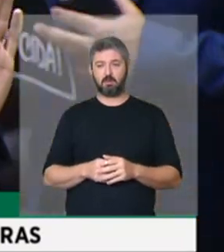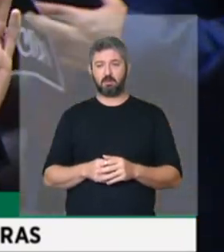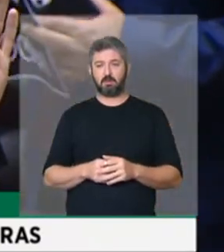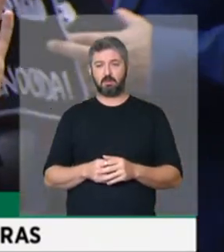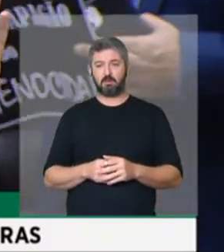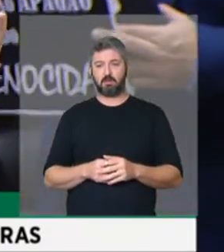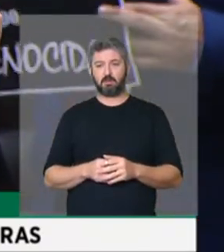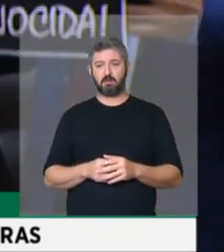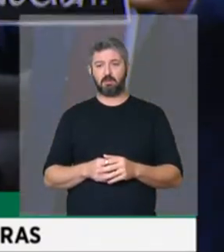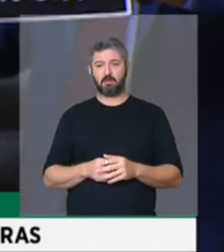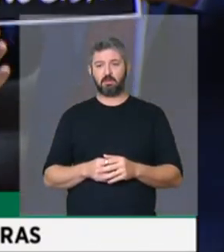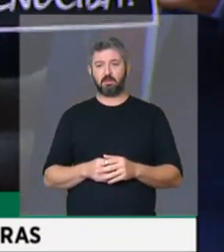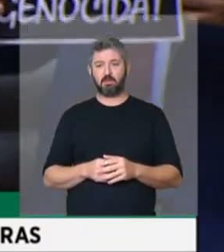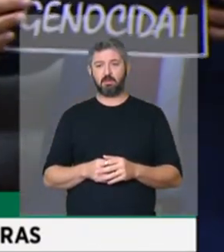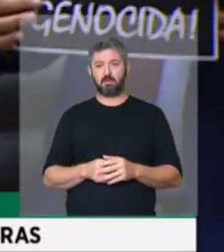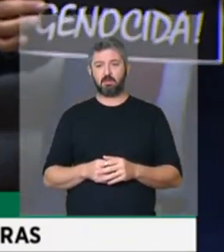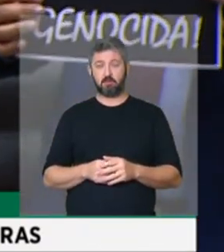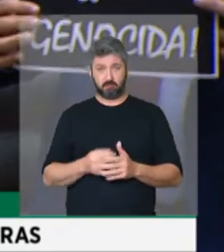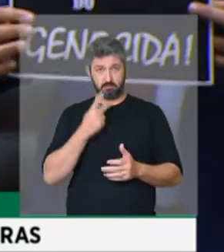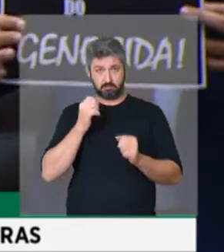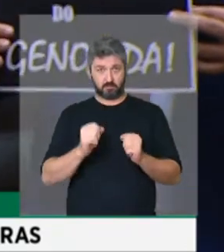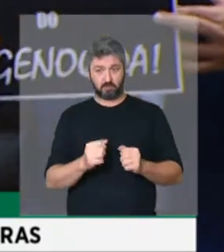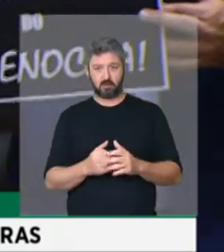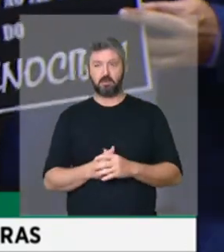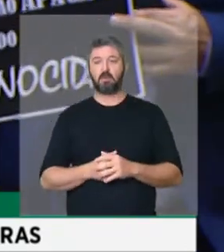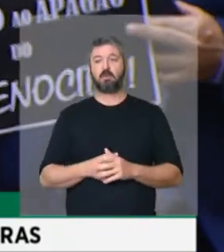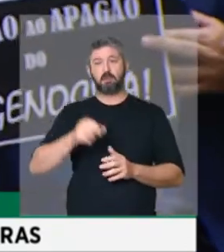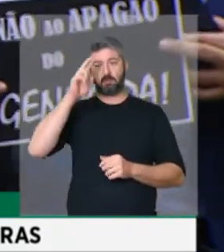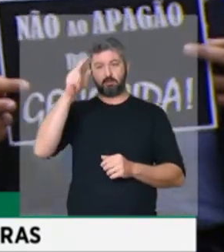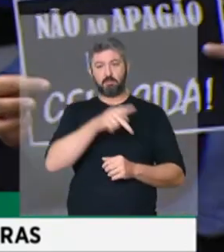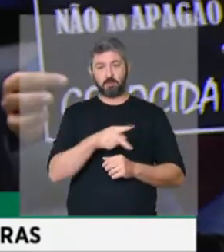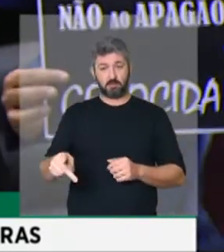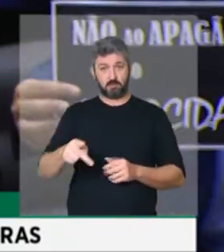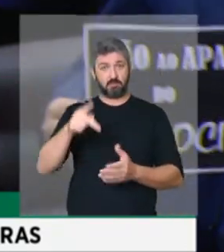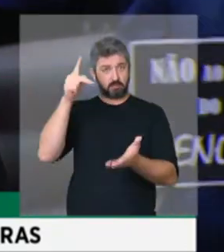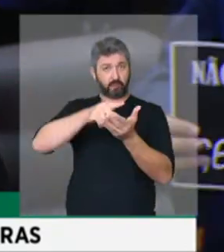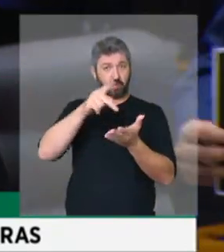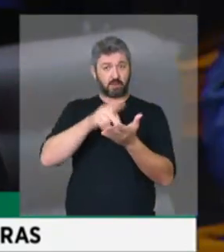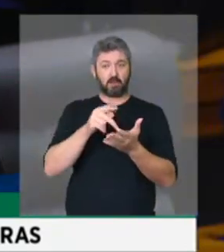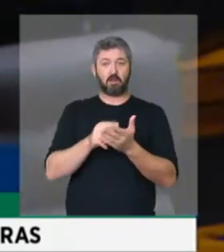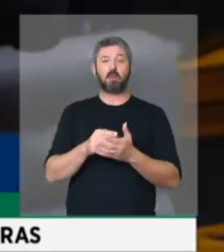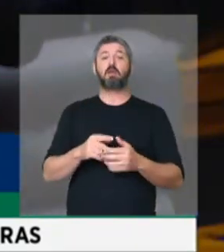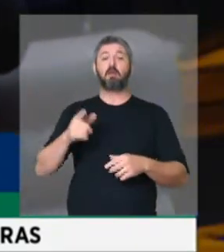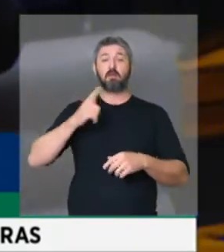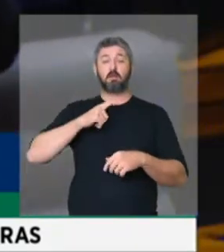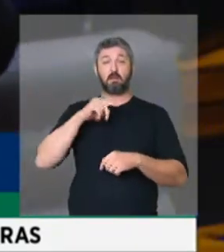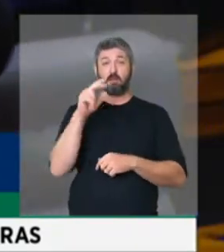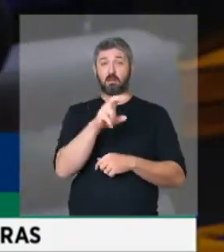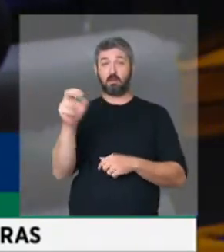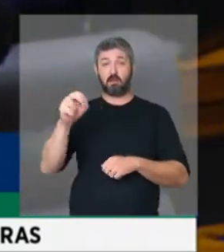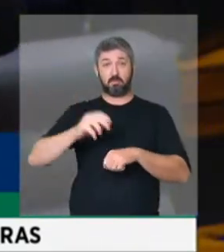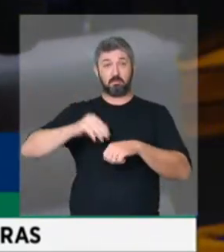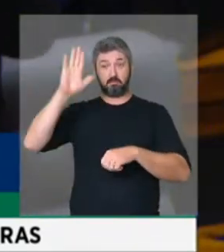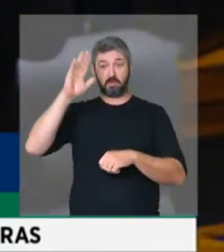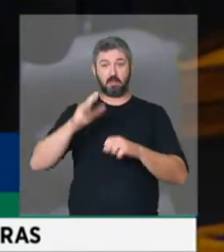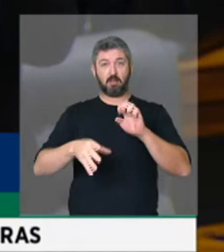ORIENTA A MINORIA? -- [DEP. MARCELO FREIXO]: SR. PRESIDENTE, É VERDADE QUE TEM MAIS-- [INTERRUPÇÃO NO ÁUDIO] POSSO FALAR? -- [PRESIDENTE]: PODE FALAR. -- [DEP. MARCELO FREIXO]: SR. PRESIDENTE, É VERDADE QUE